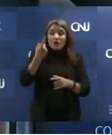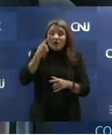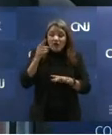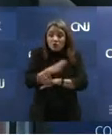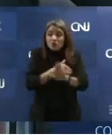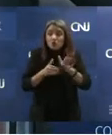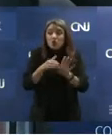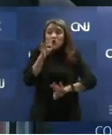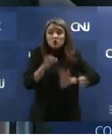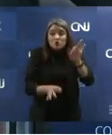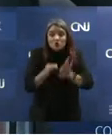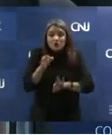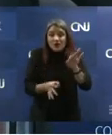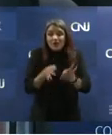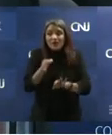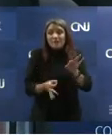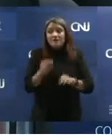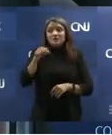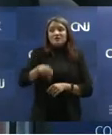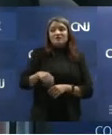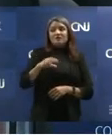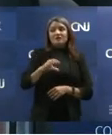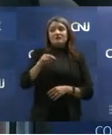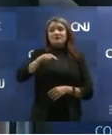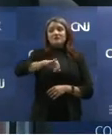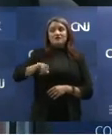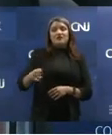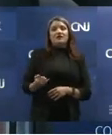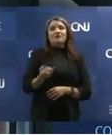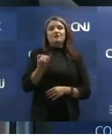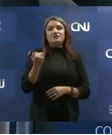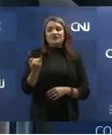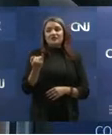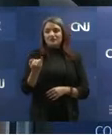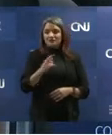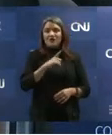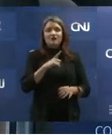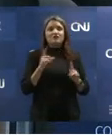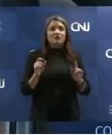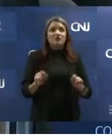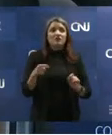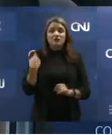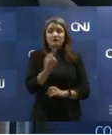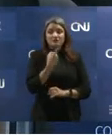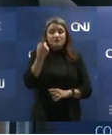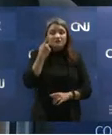esse Conselho Nacional de Justiça, nós vamos ver que podemos extrair do princípio condicional da paridade